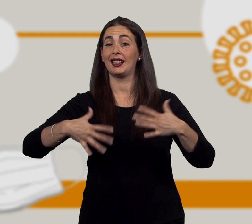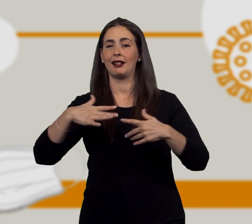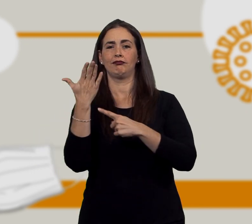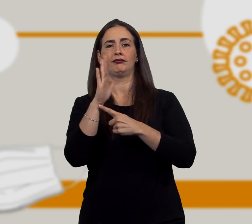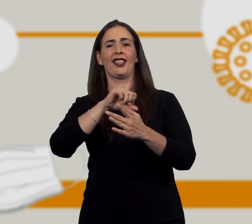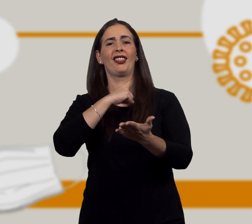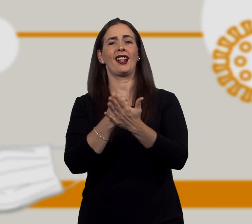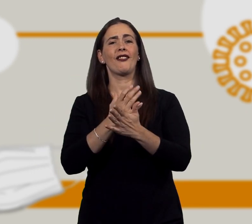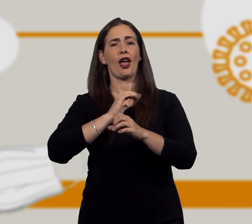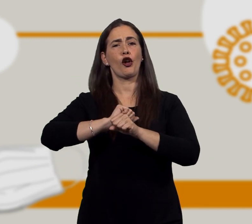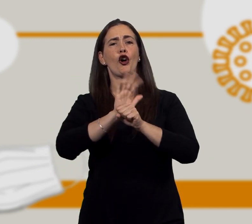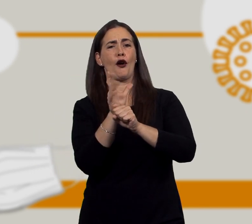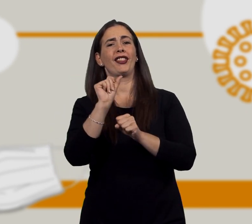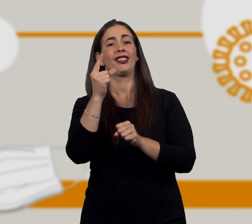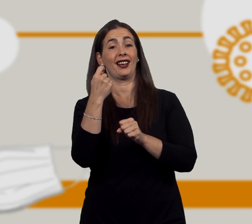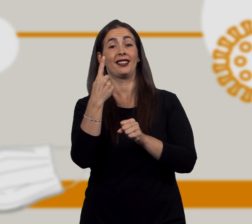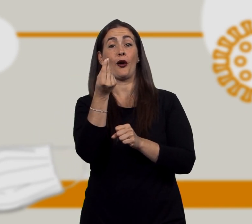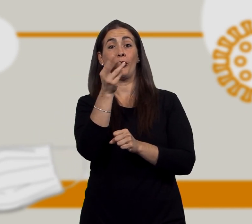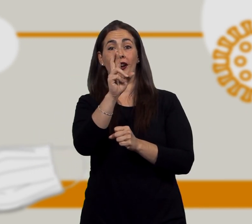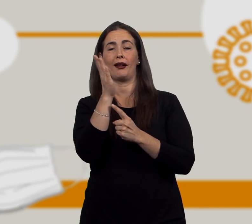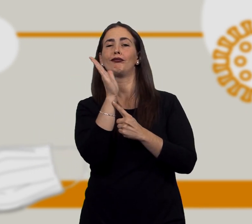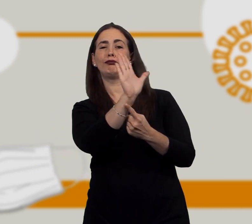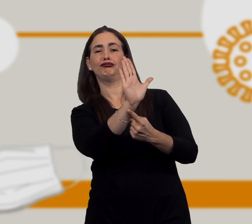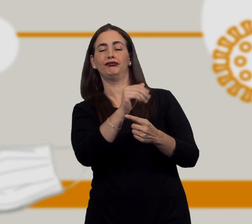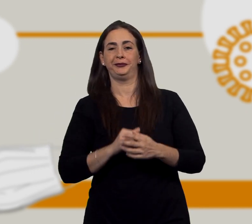Cal mostrar el codi QR del Certificat COVID digital.